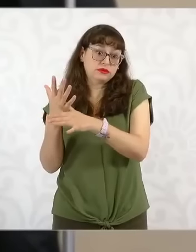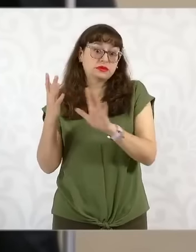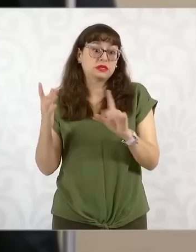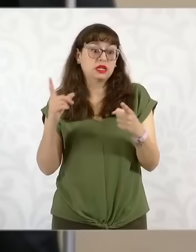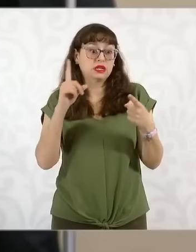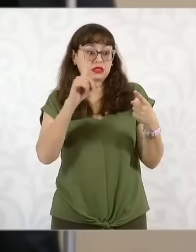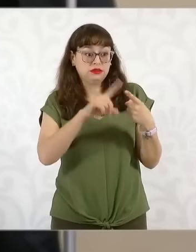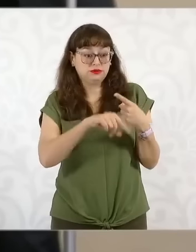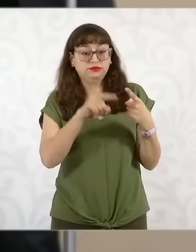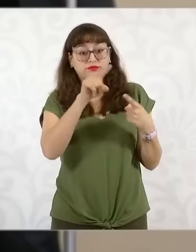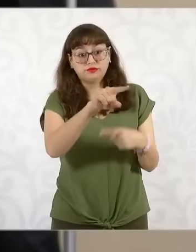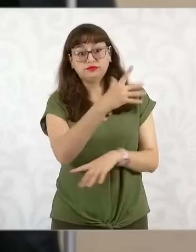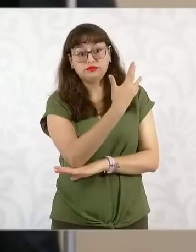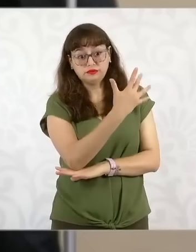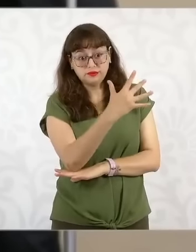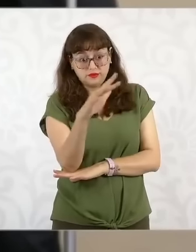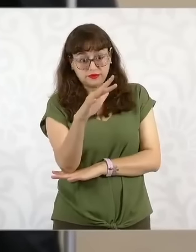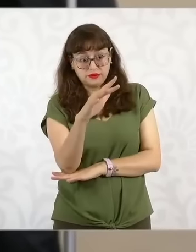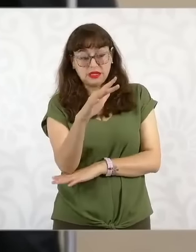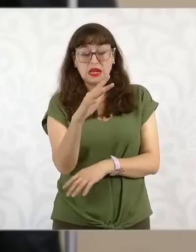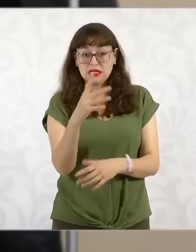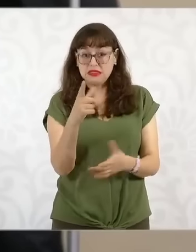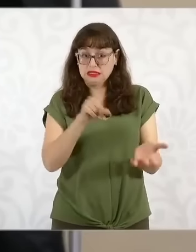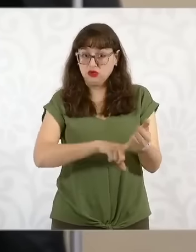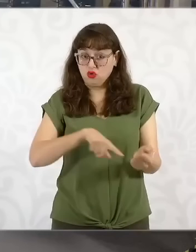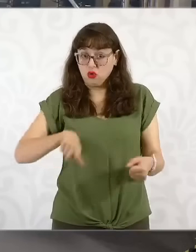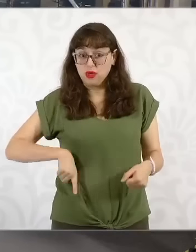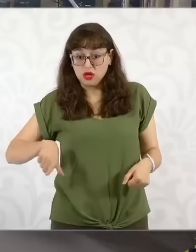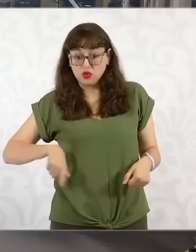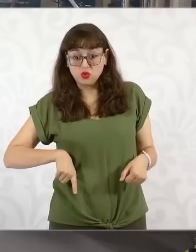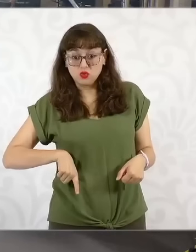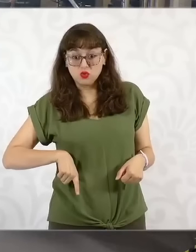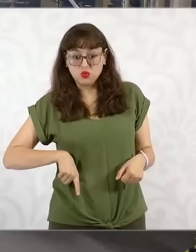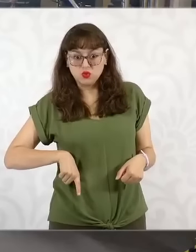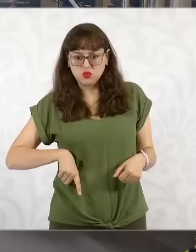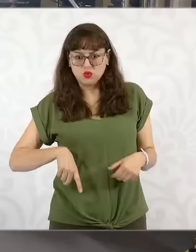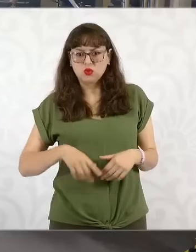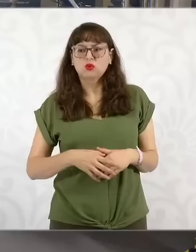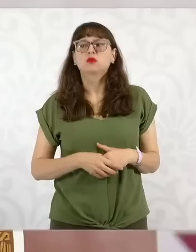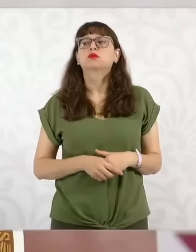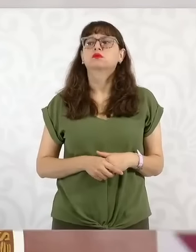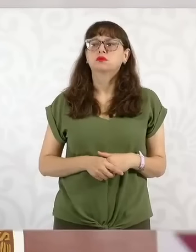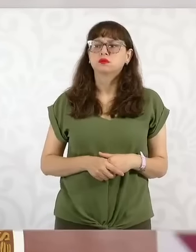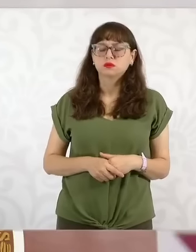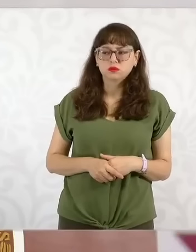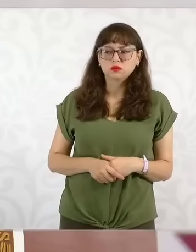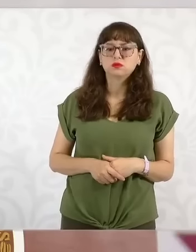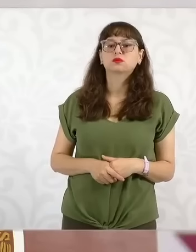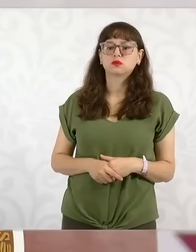restauración de medio ambiente en el Estado de México. Ah, vamos a investigar y le pido aquí